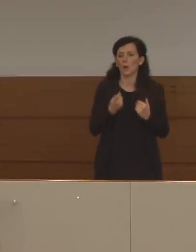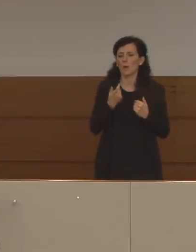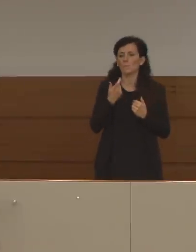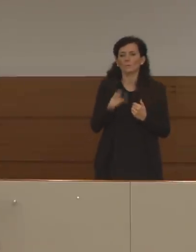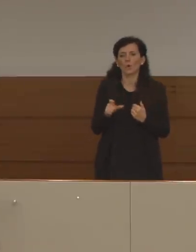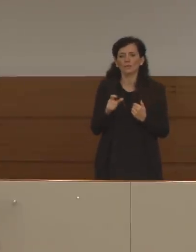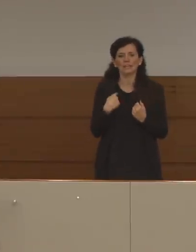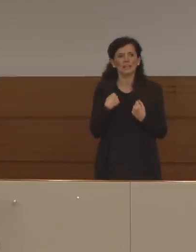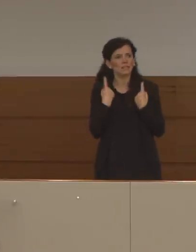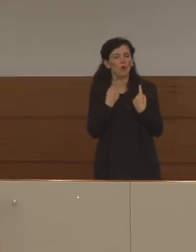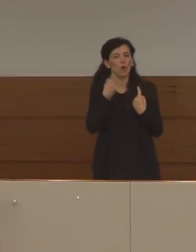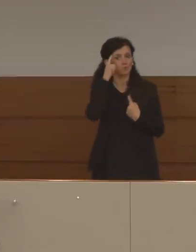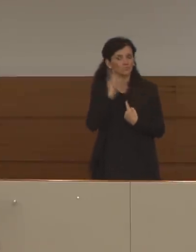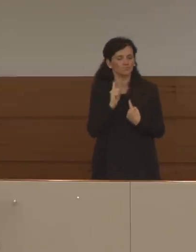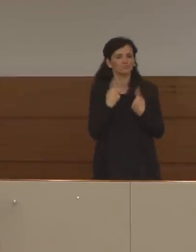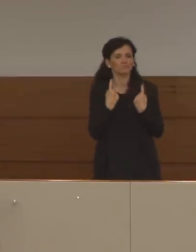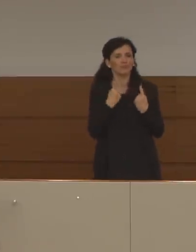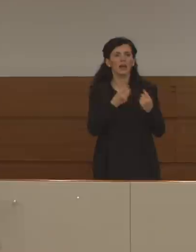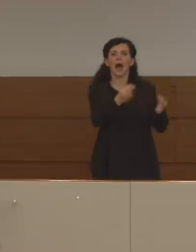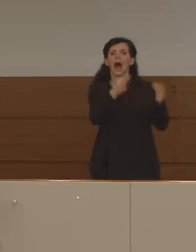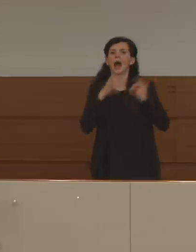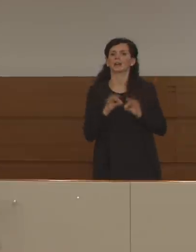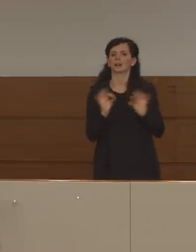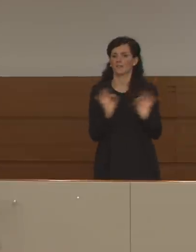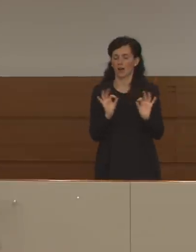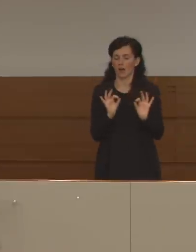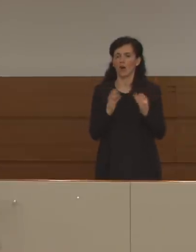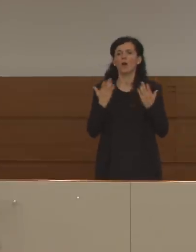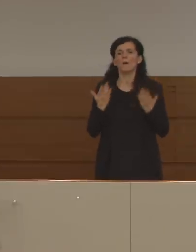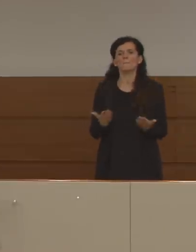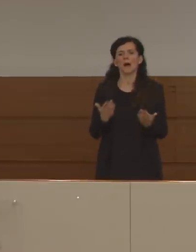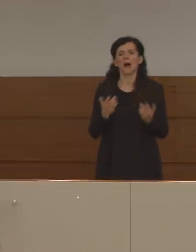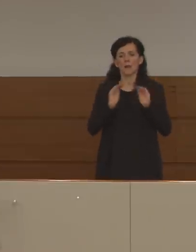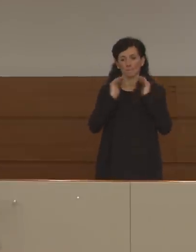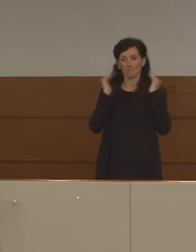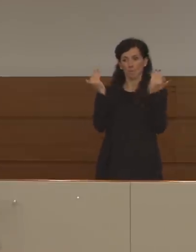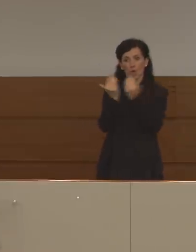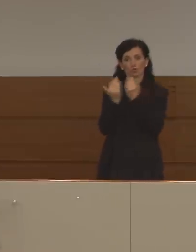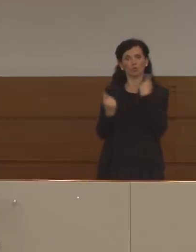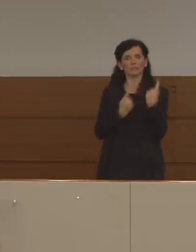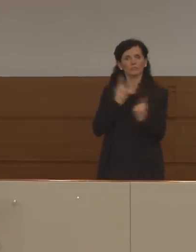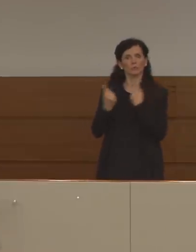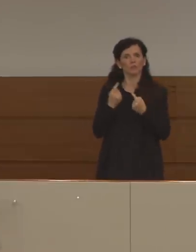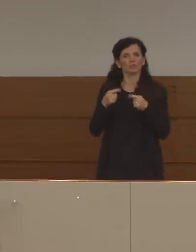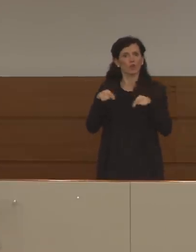Sostanzialmente quello che si sta verificando in tutto il mondo è una